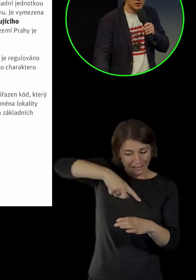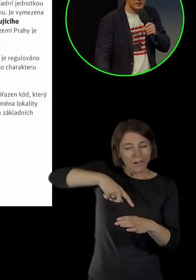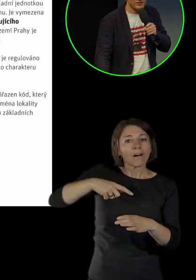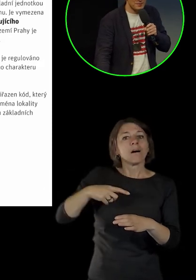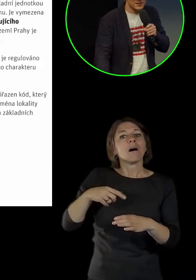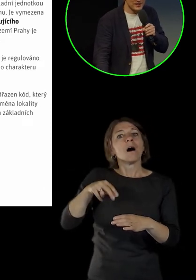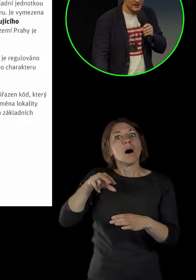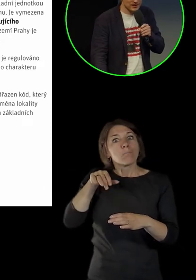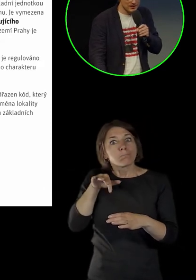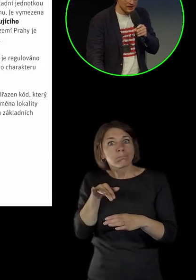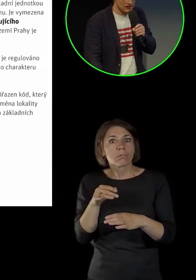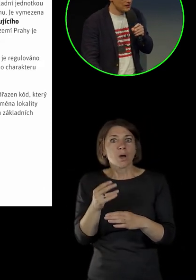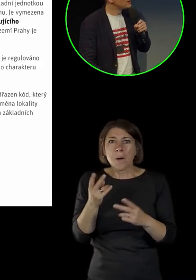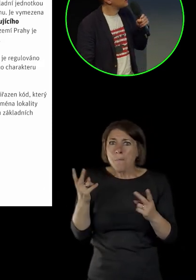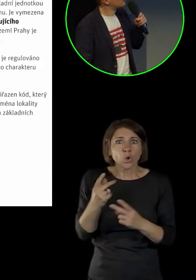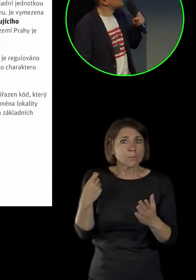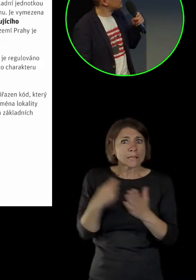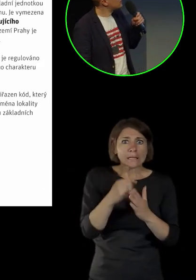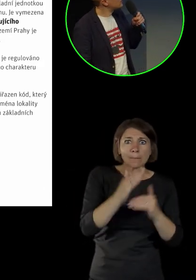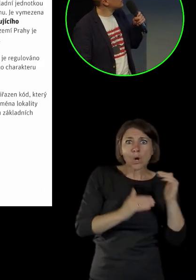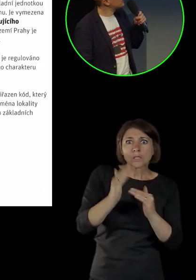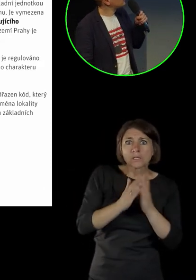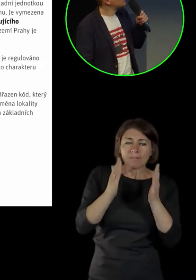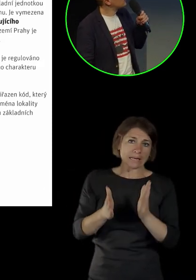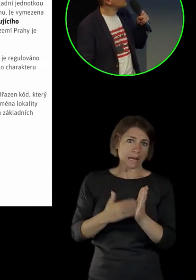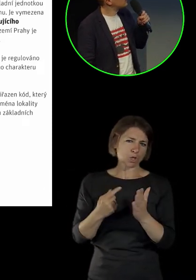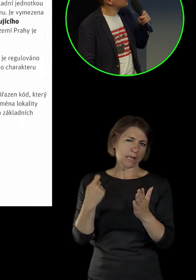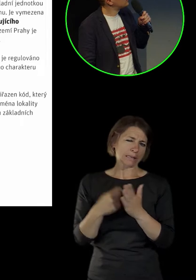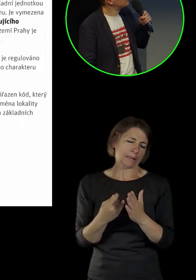že právě má stejný charakter. Takže když vidíte Vinohrady, tak každý ví,